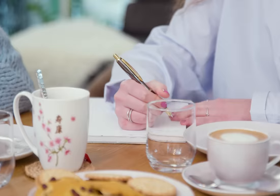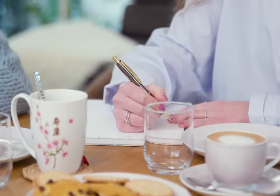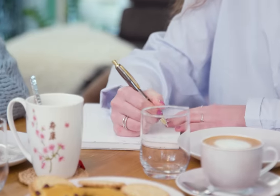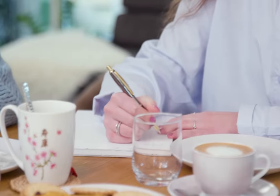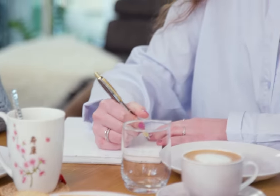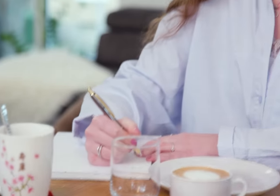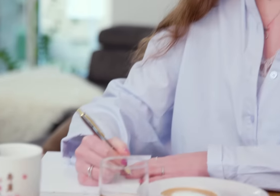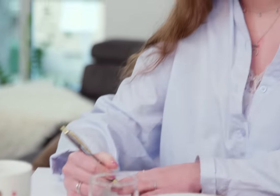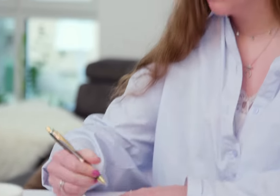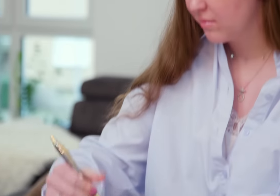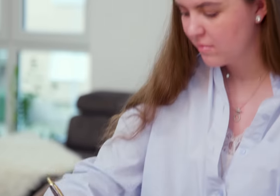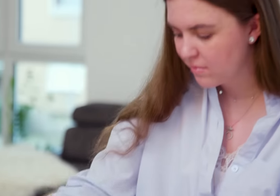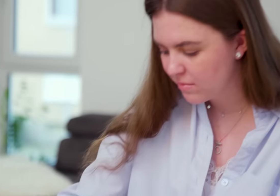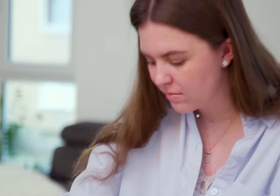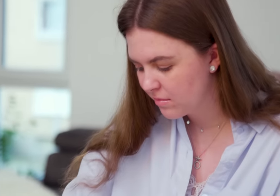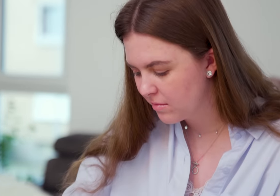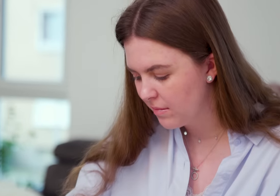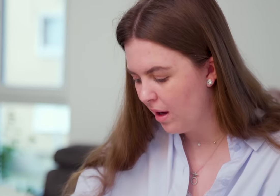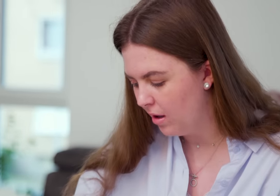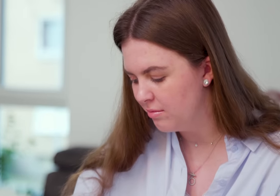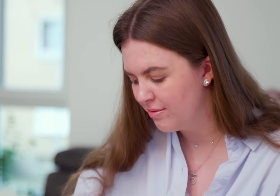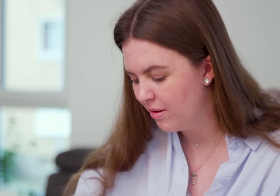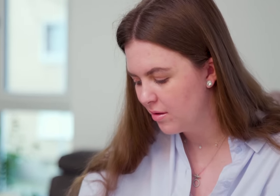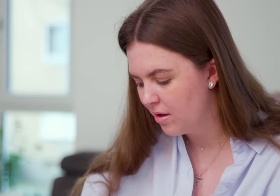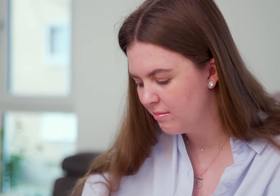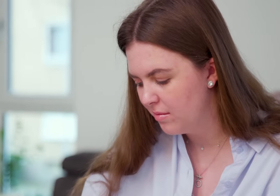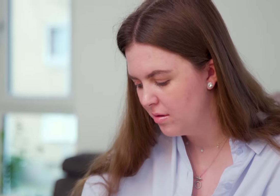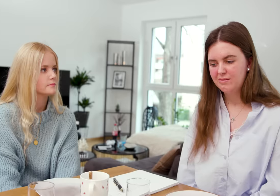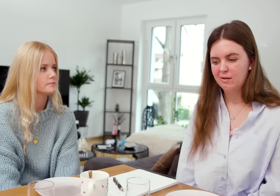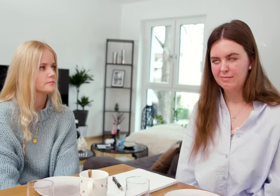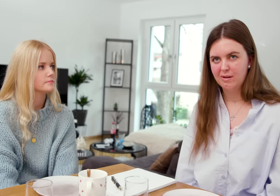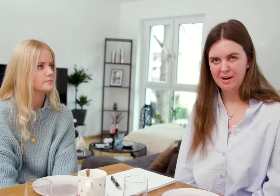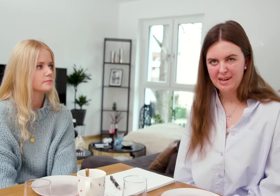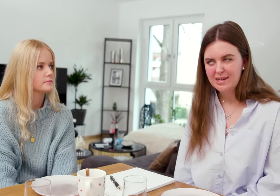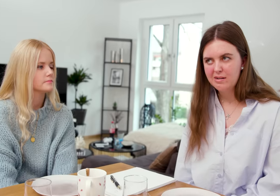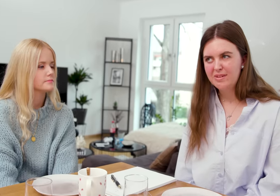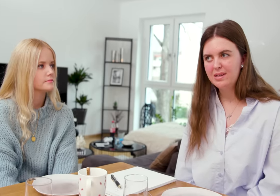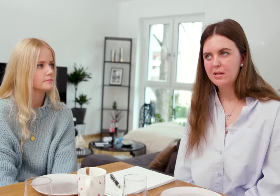(Dynamische Musik) Mir persönlich hat immer so eine ... Austauschplattform für meinen Alltag gefehlt.